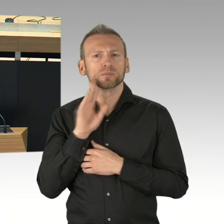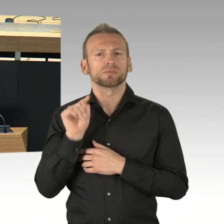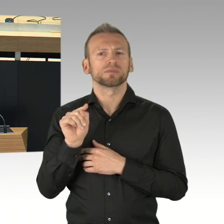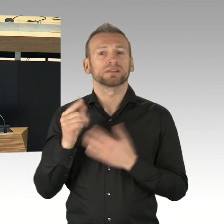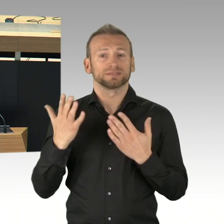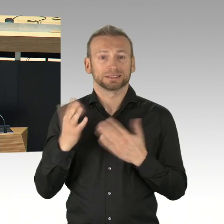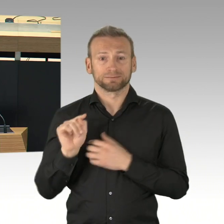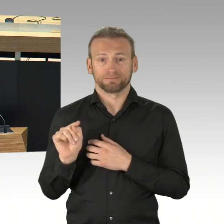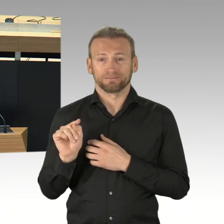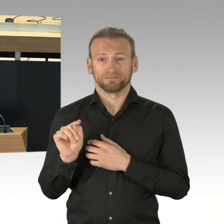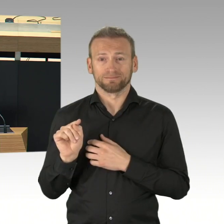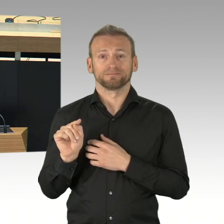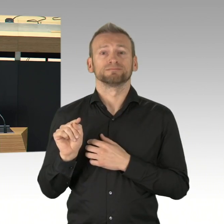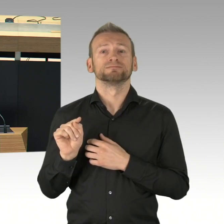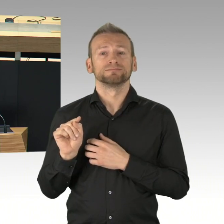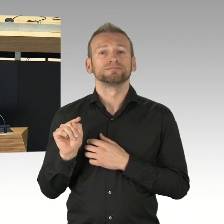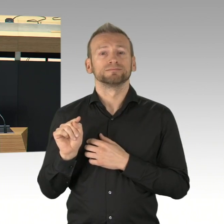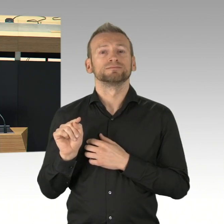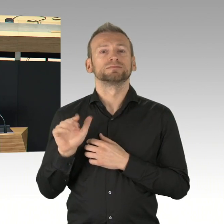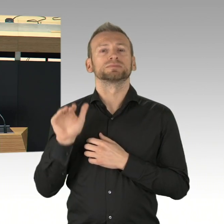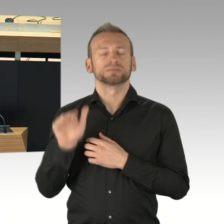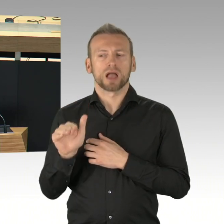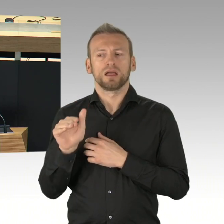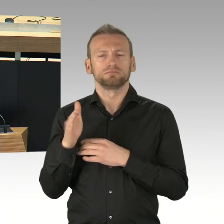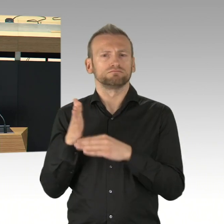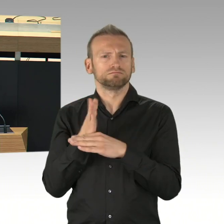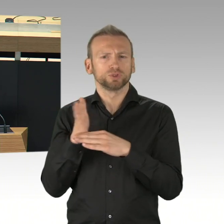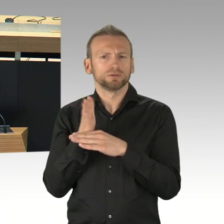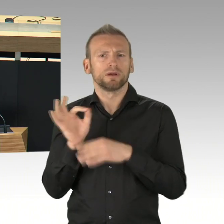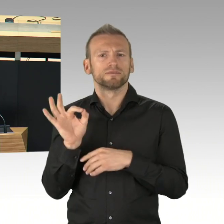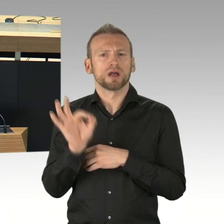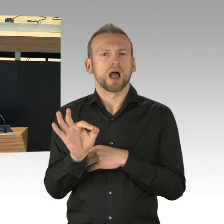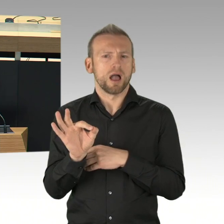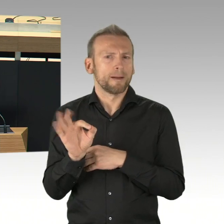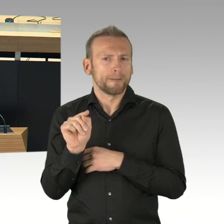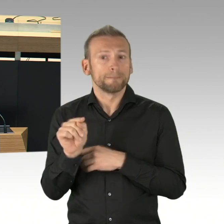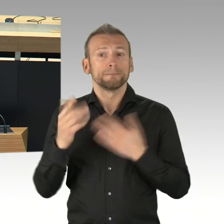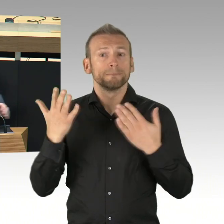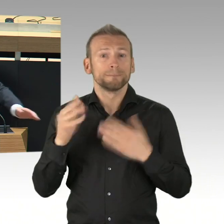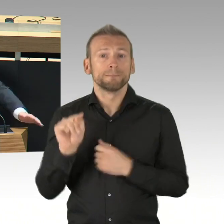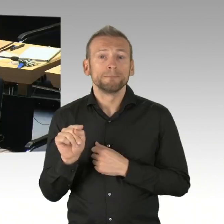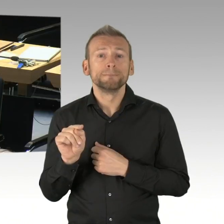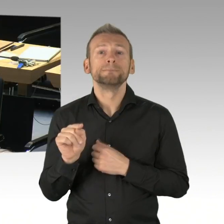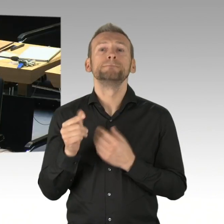also das, was Sie selber machen, nehmen Sie raus, oder wie? Da ist doch was faul, oder? So und jetzt kommen wir mal zur Rechtslage.